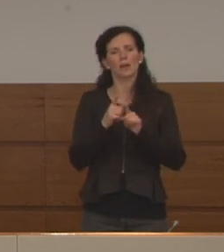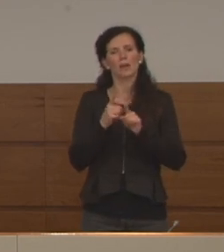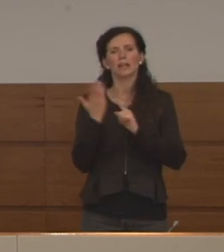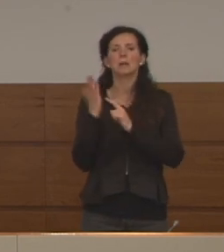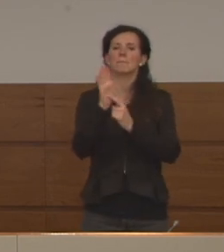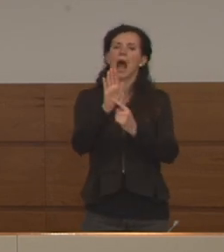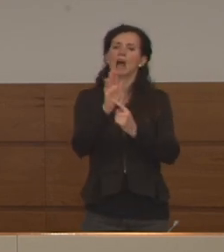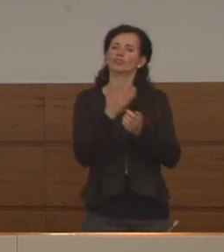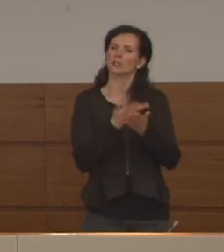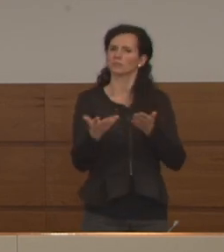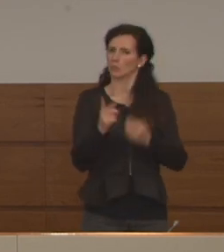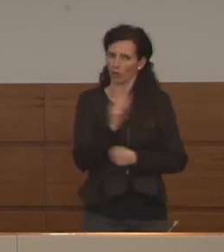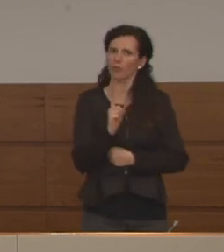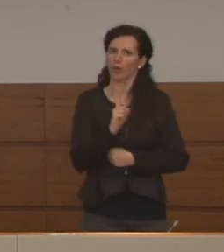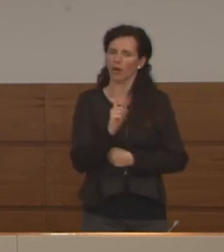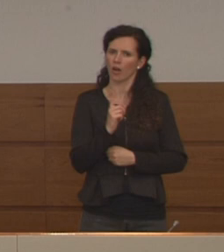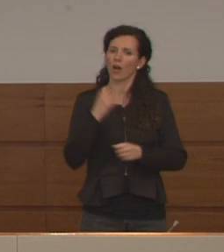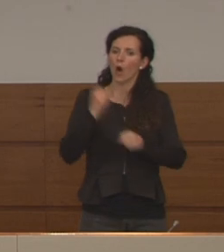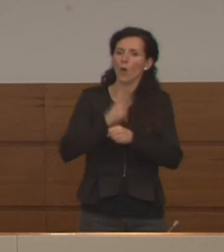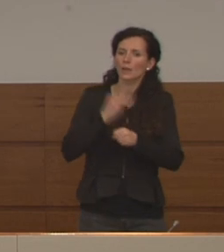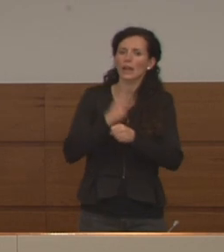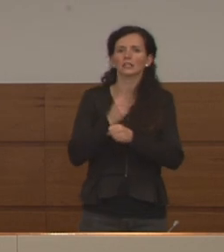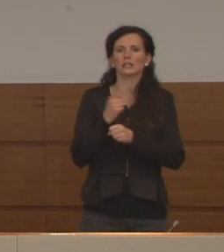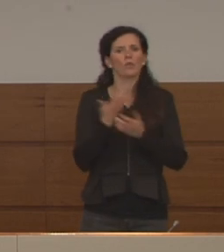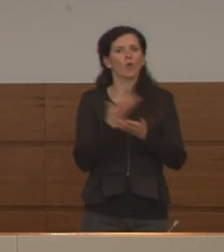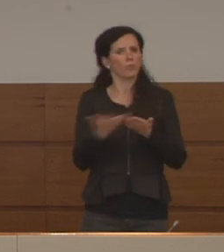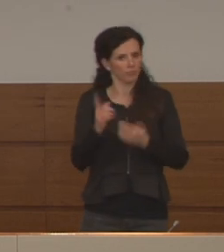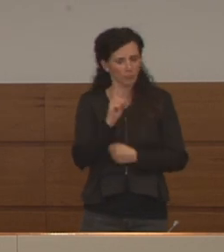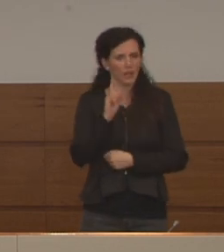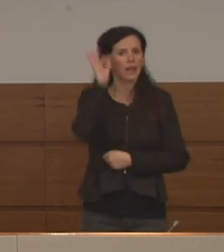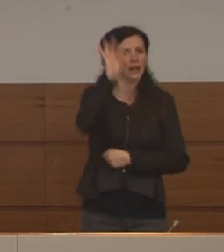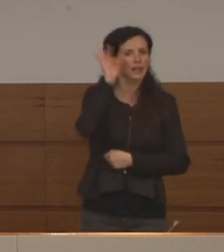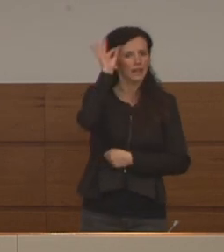di capacità operative. La Gran Bretagna, il Regno Unito ha appena donato